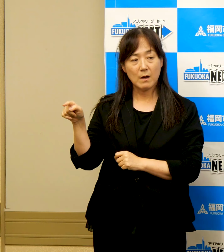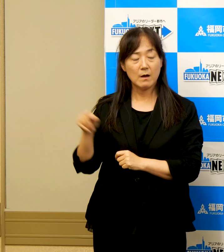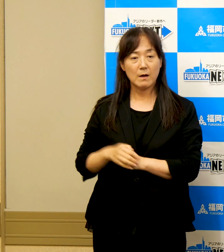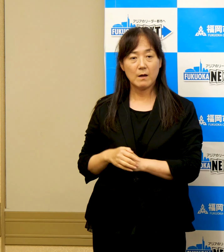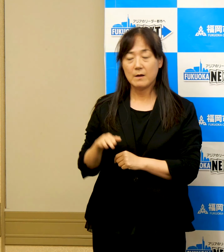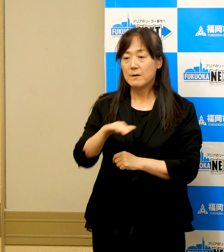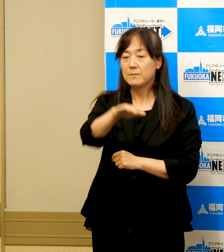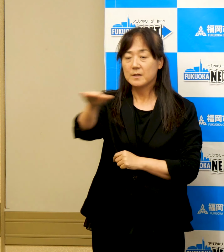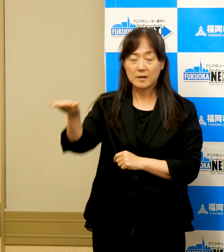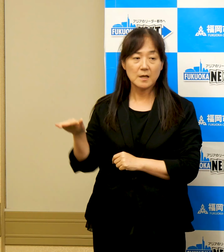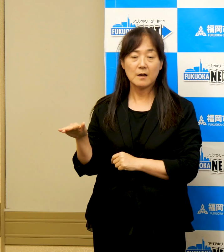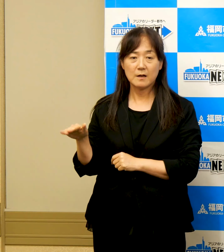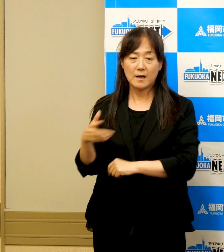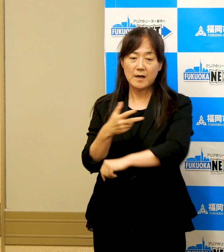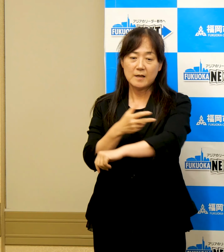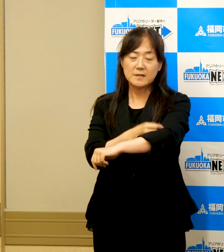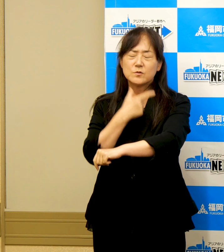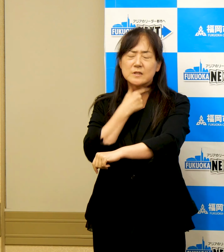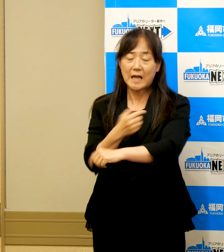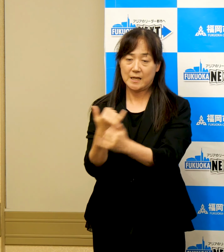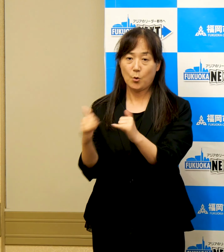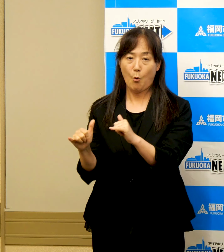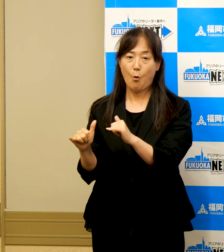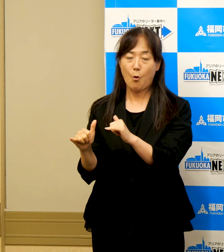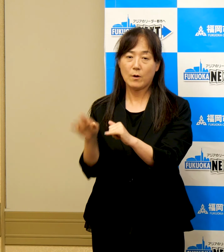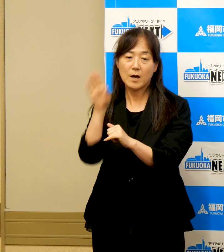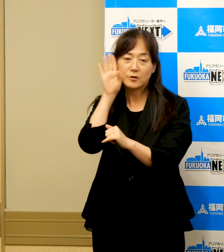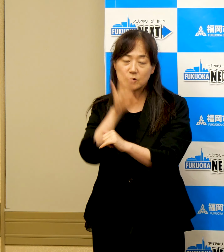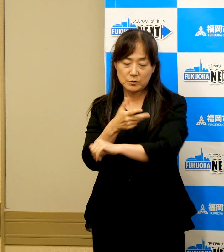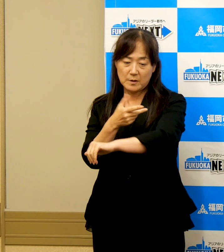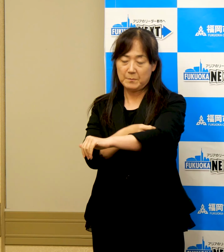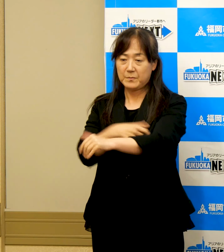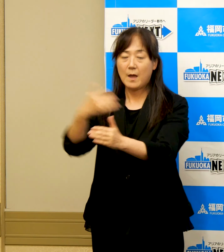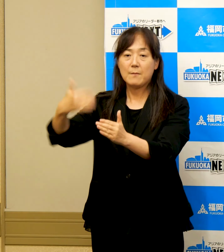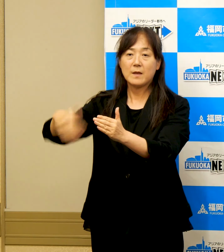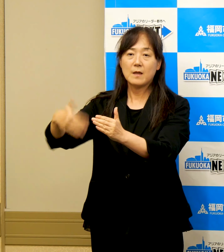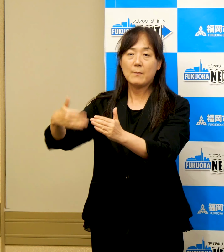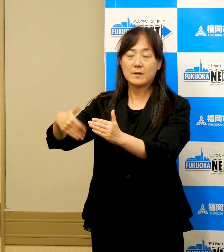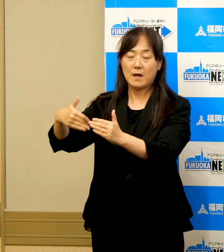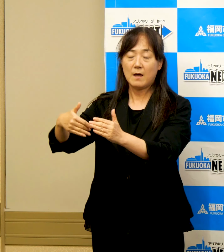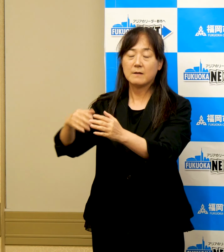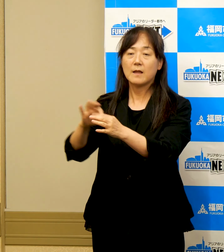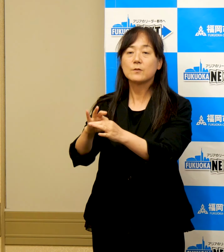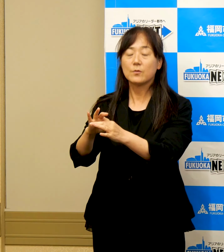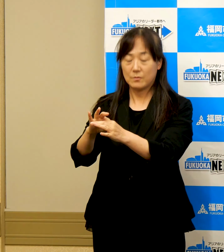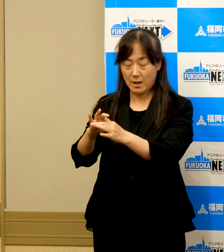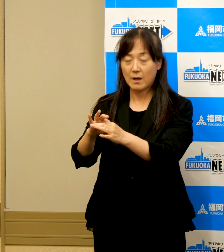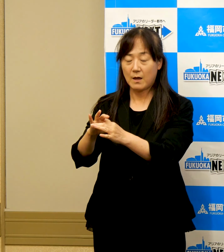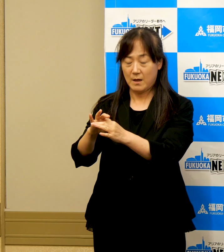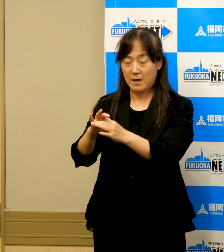皆さんが接種したいという人がスムーズに 予約できない状況の中で 300オープンしたわけですよね